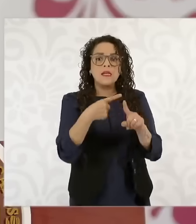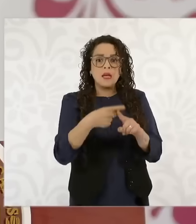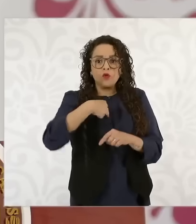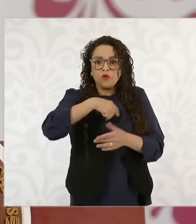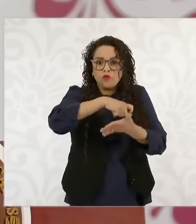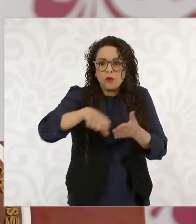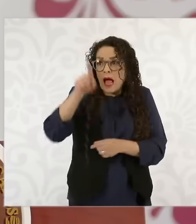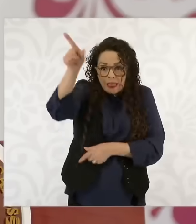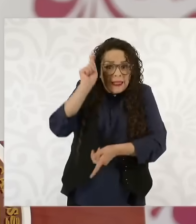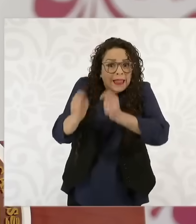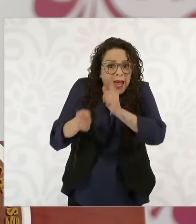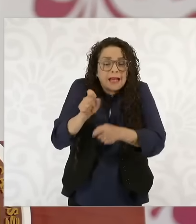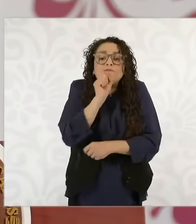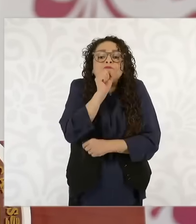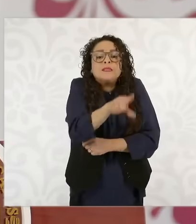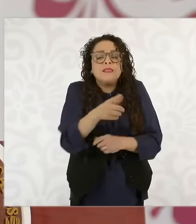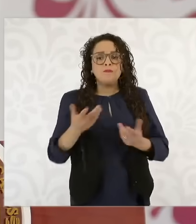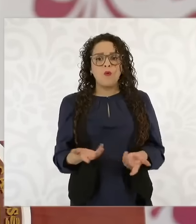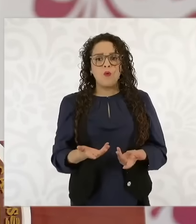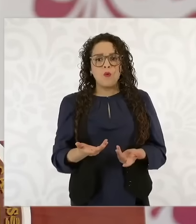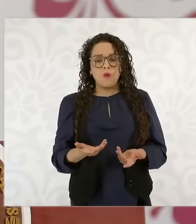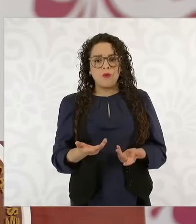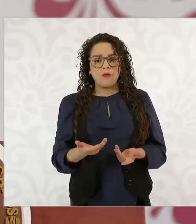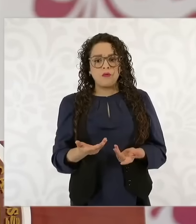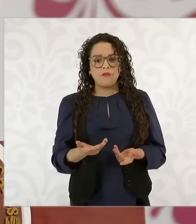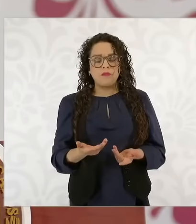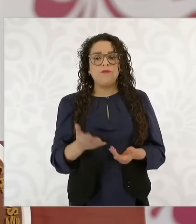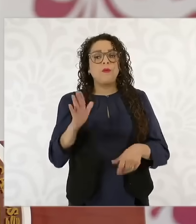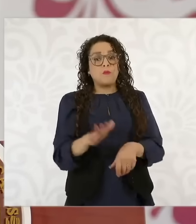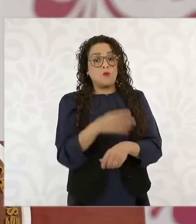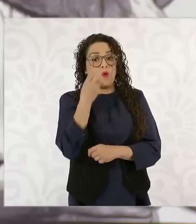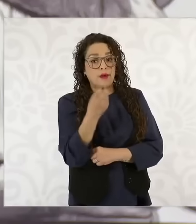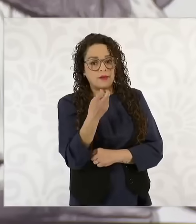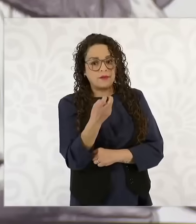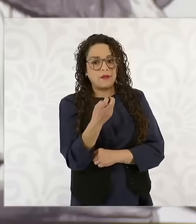Entonces, lo que estamos buscando, además del fortalecimiento de la producción de petróleo,